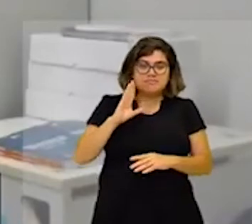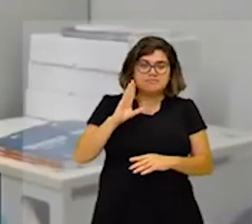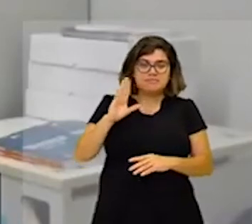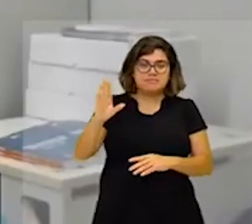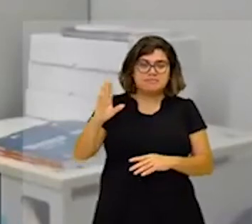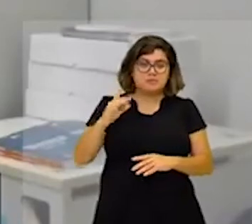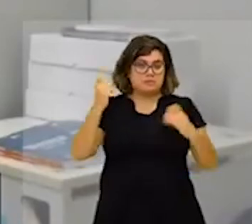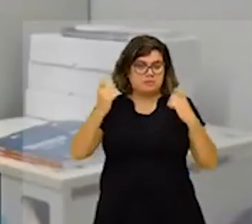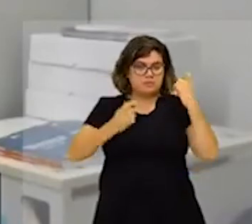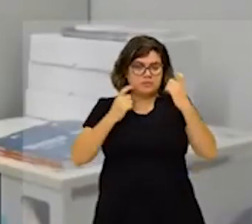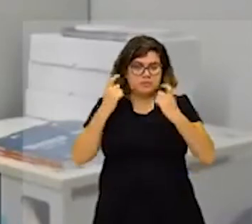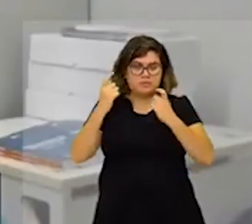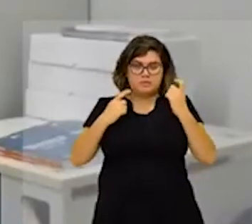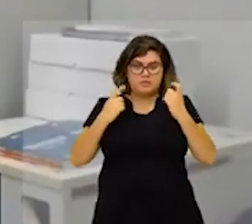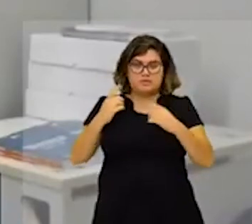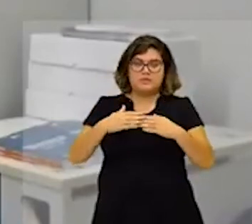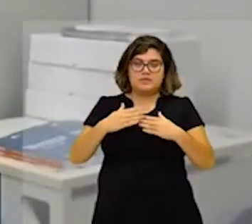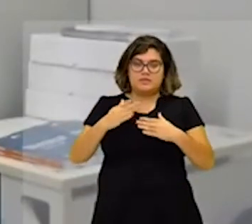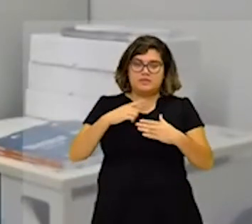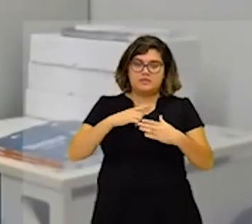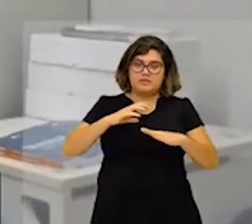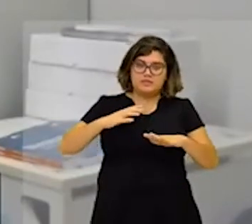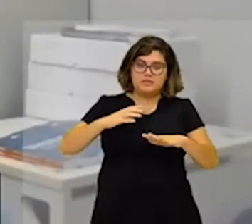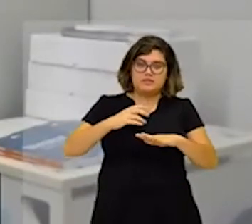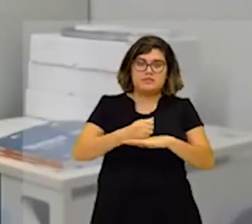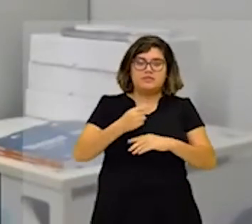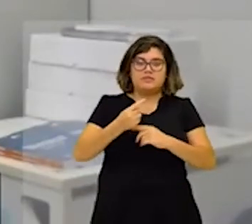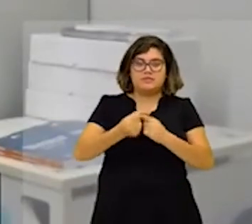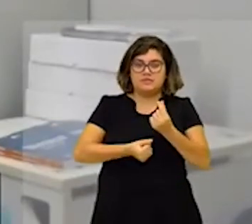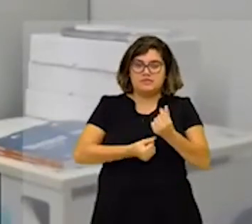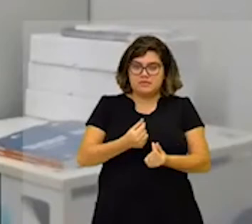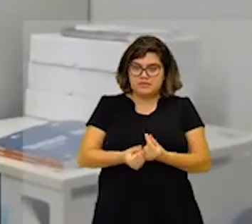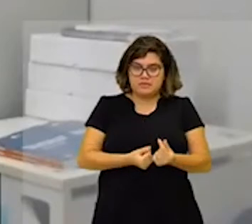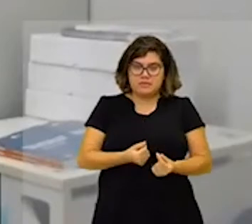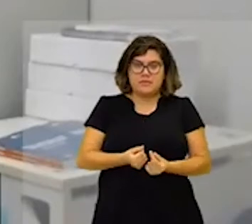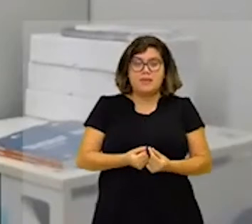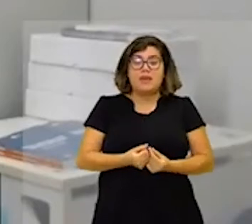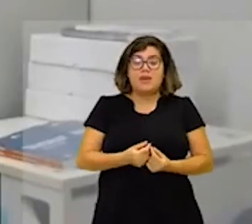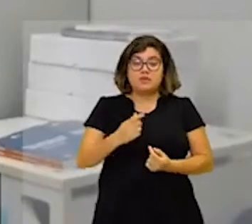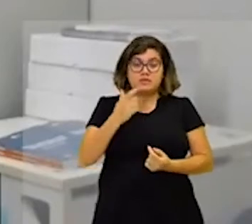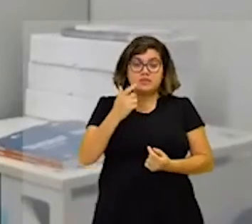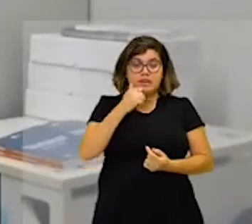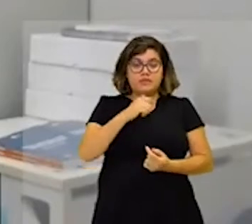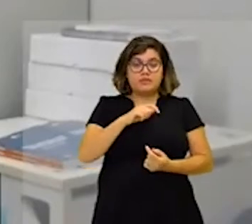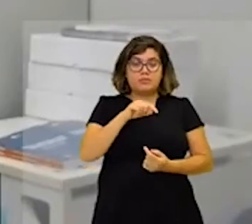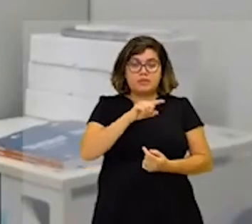evidente que eu agradeço muito as ponderações que você não trouxe aqui para nós e acho que